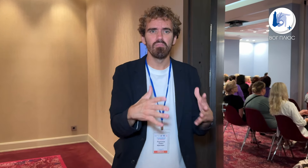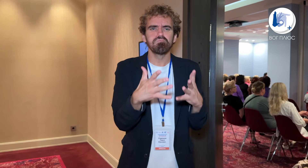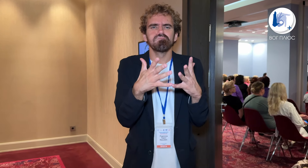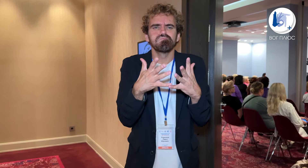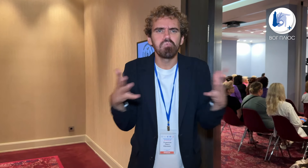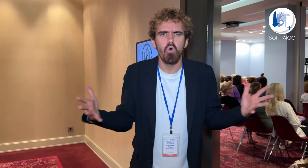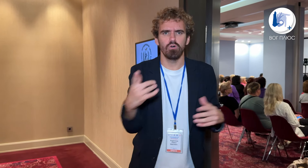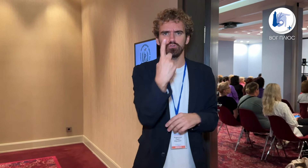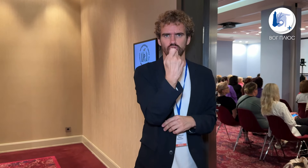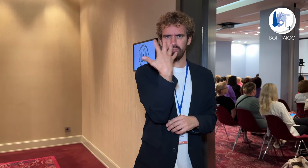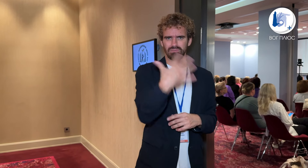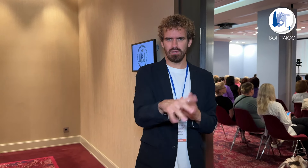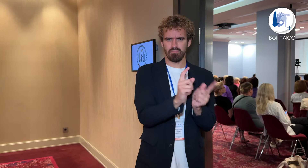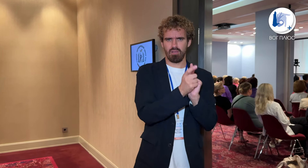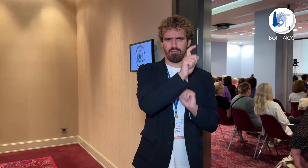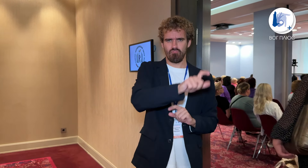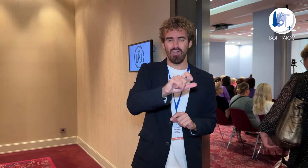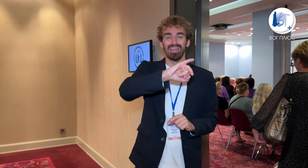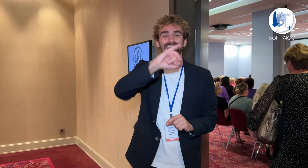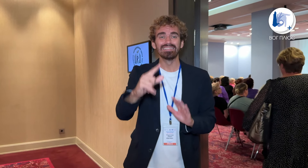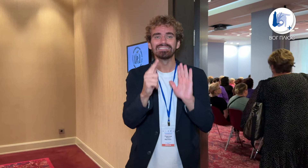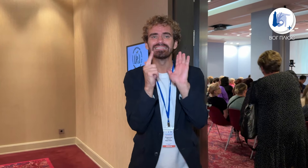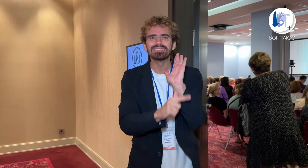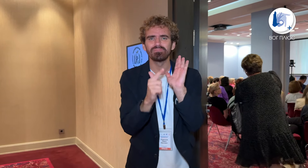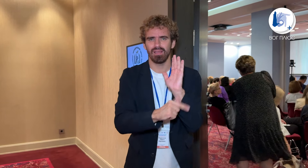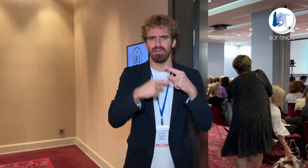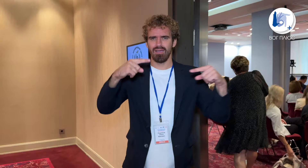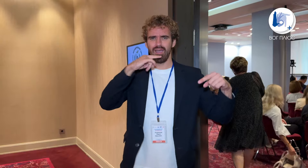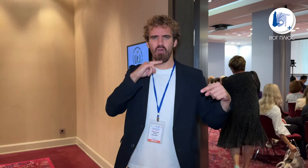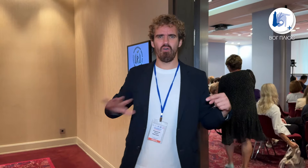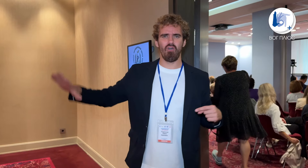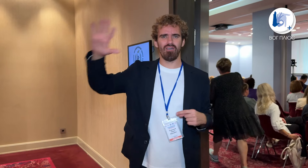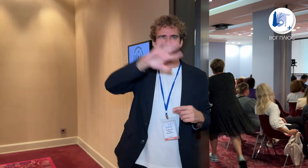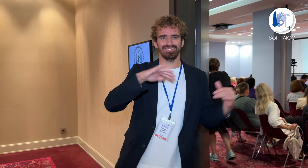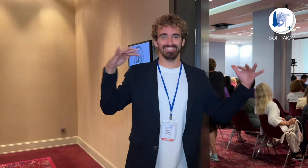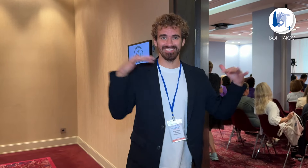на котором собрались более 150 переводчиков из 70 регионов России.